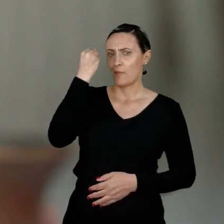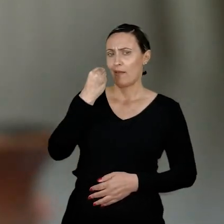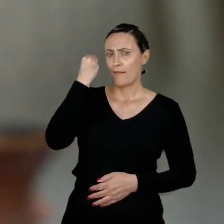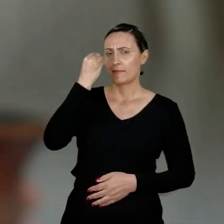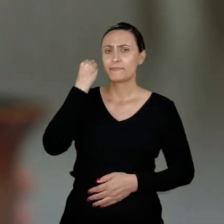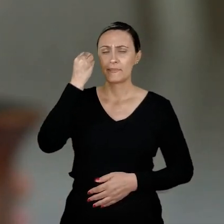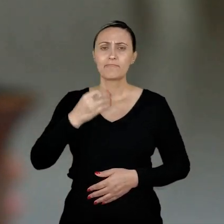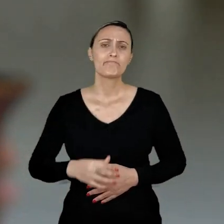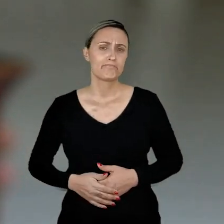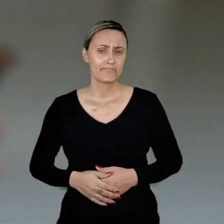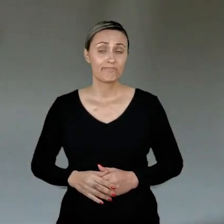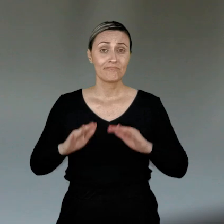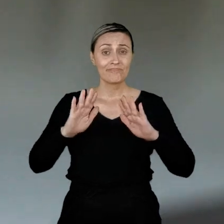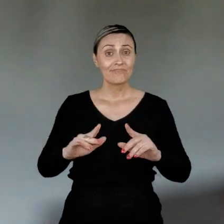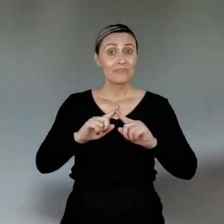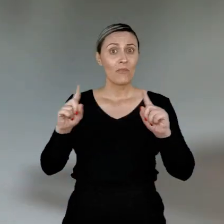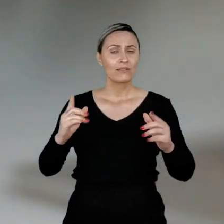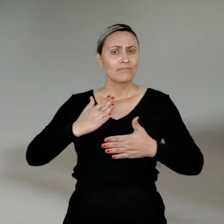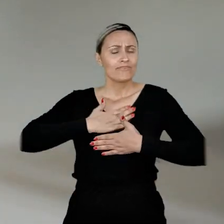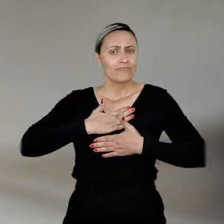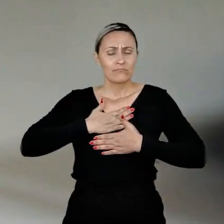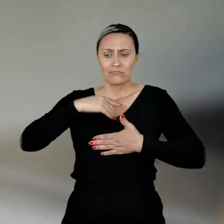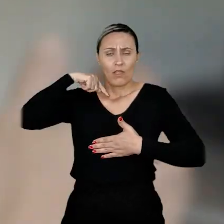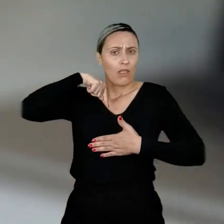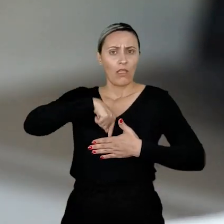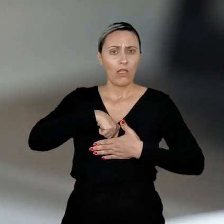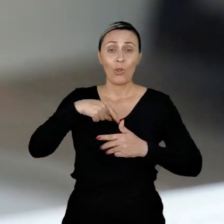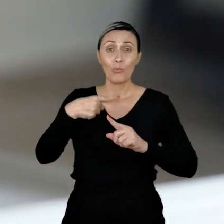Mas o meu luto foi por mim mesma, porque eu tinha morrido naquele momento.